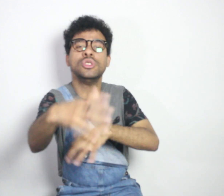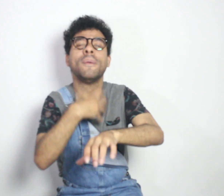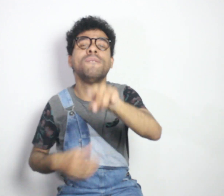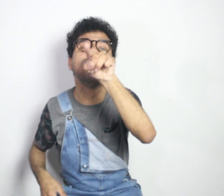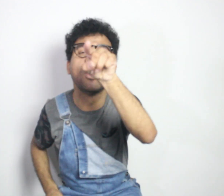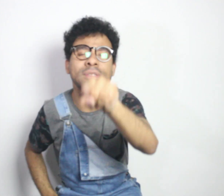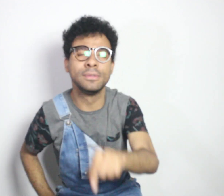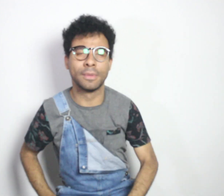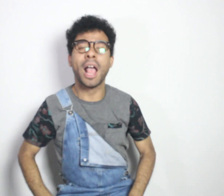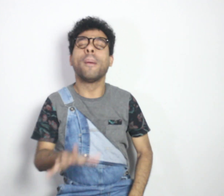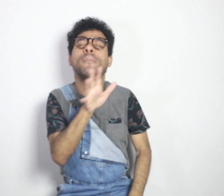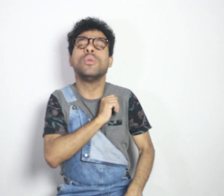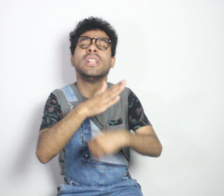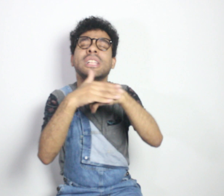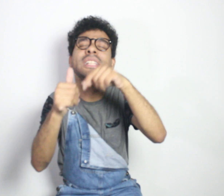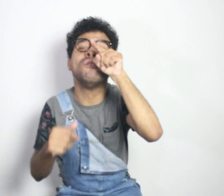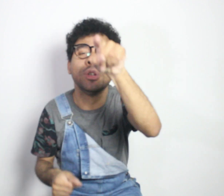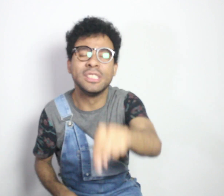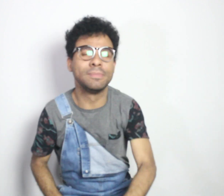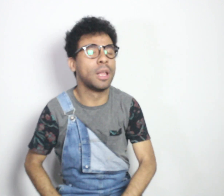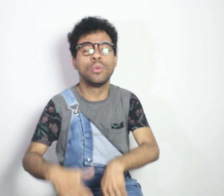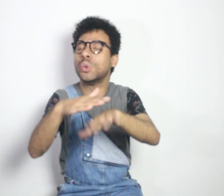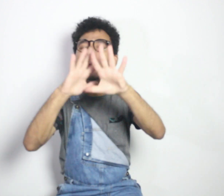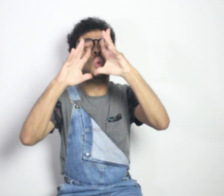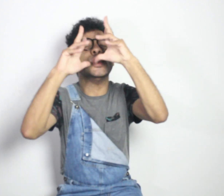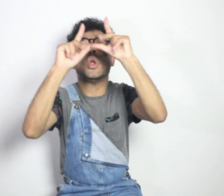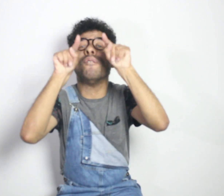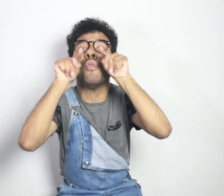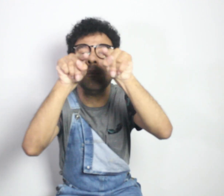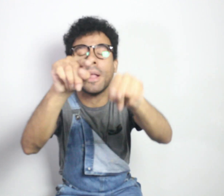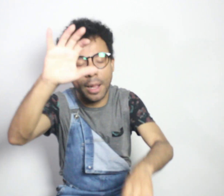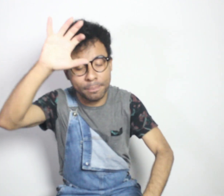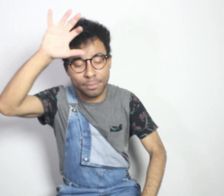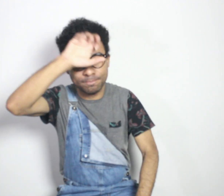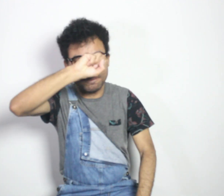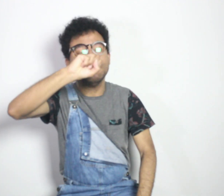Empatia você! É amor e carinho!todas